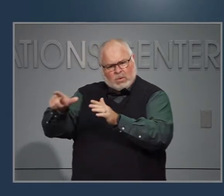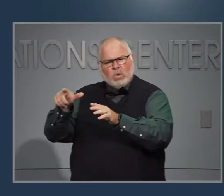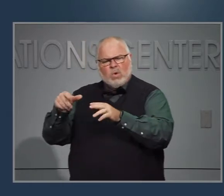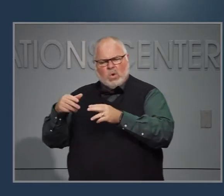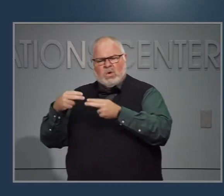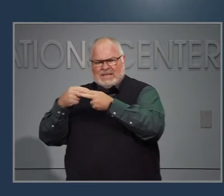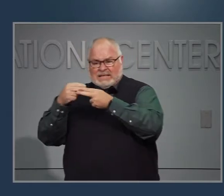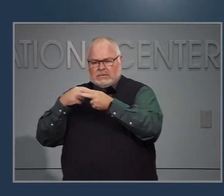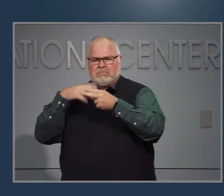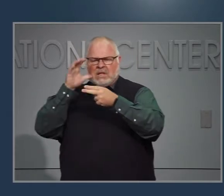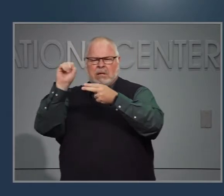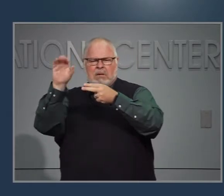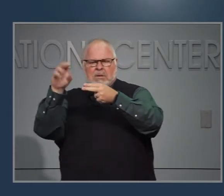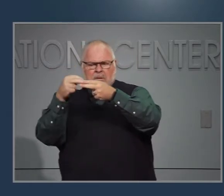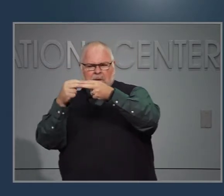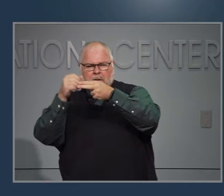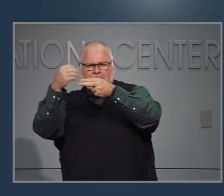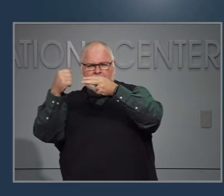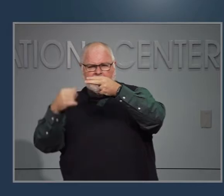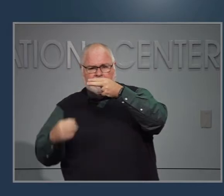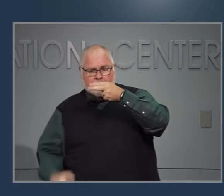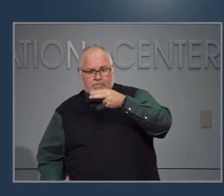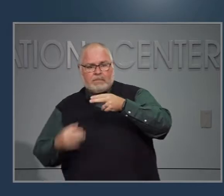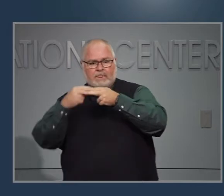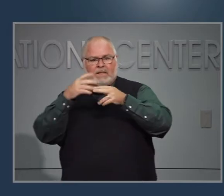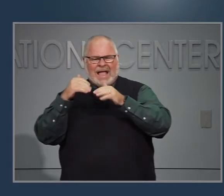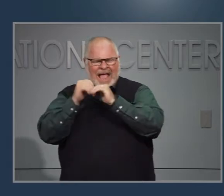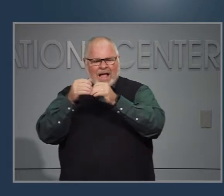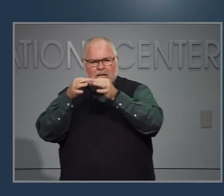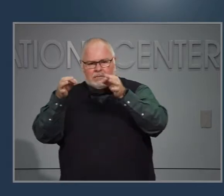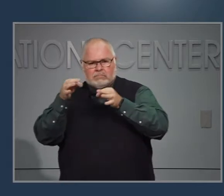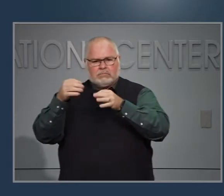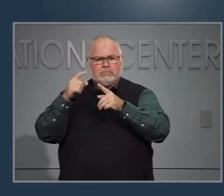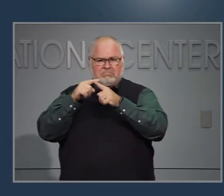algunas gráficas para guiar nuestra información.